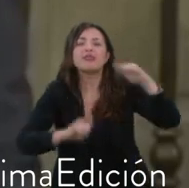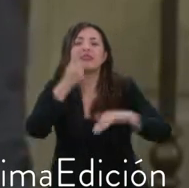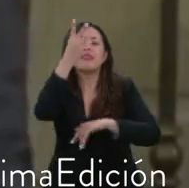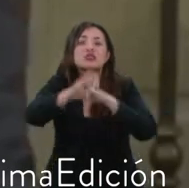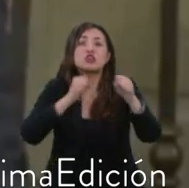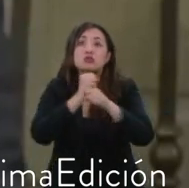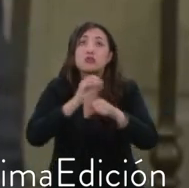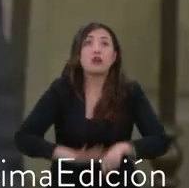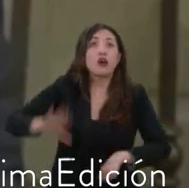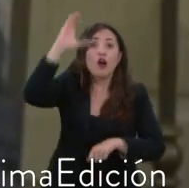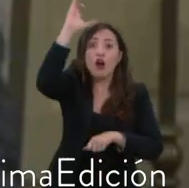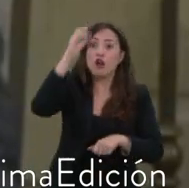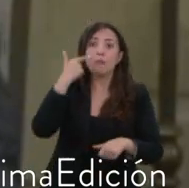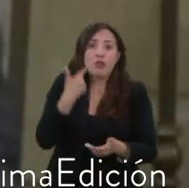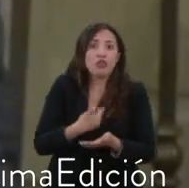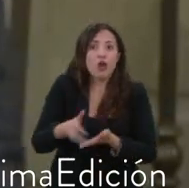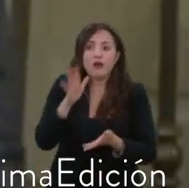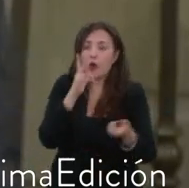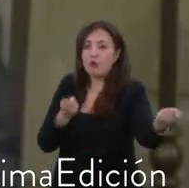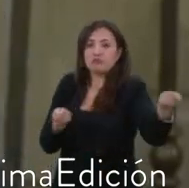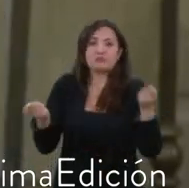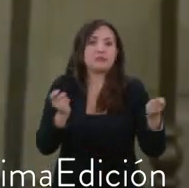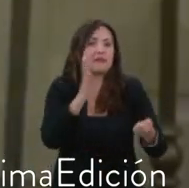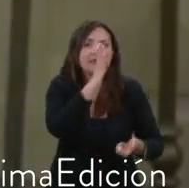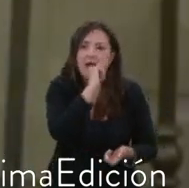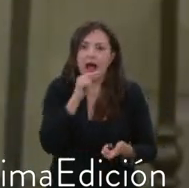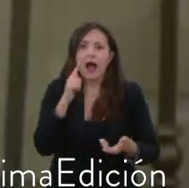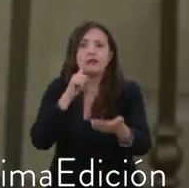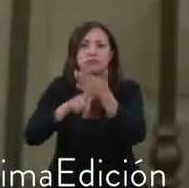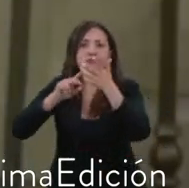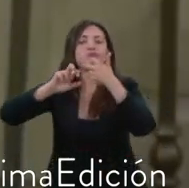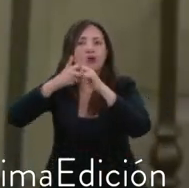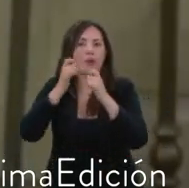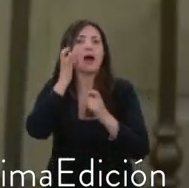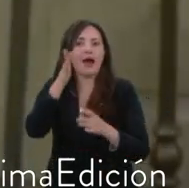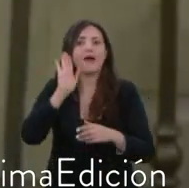)) les recuerdo que el ICBF y el Estado no ha logrado detener el